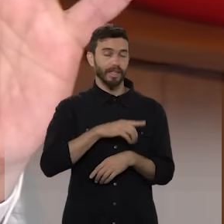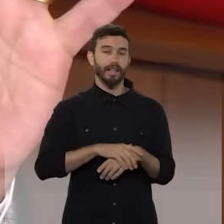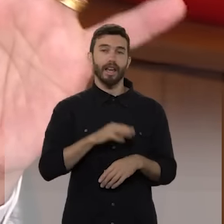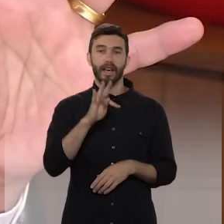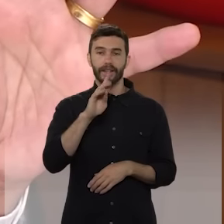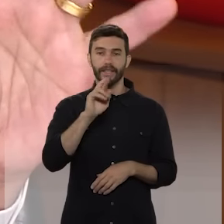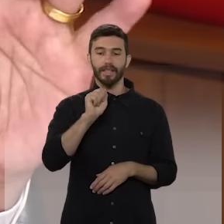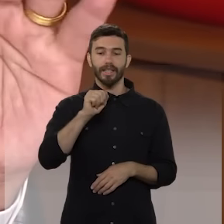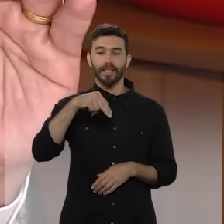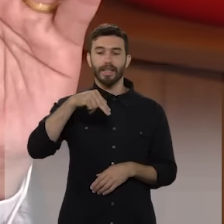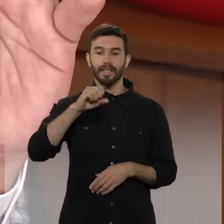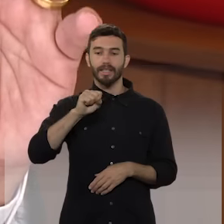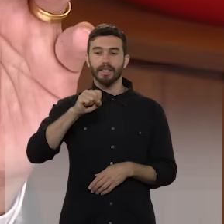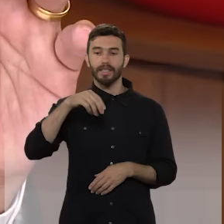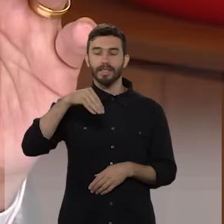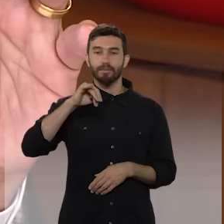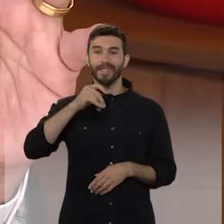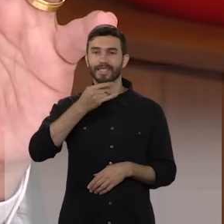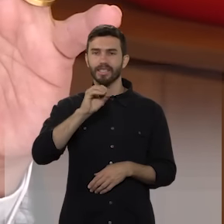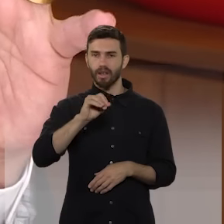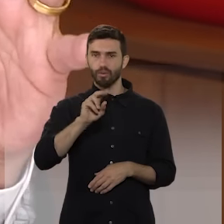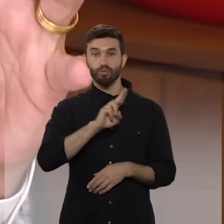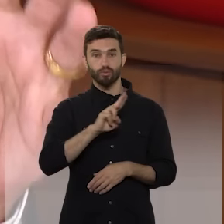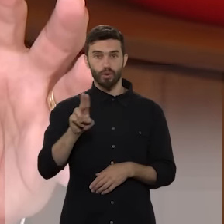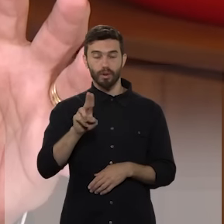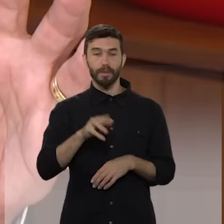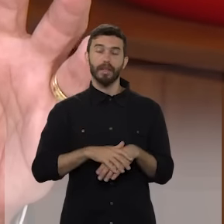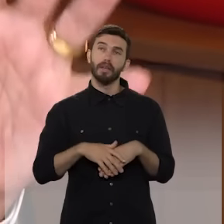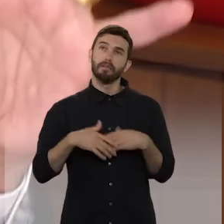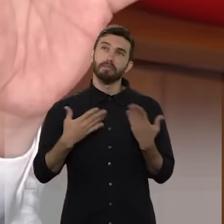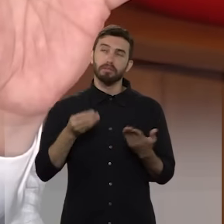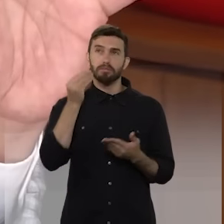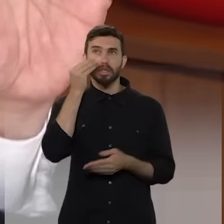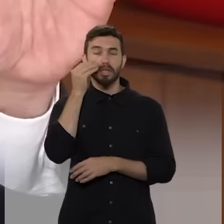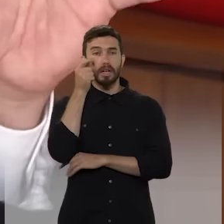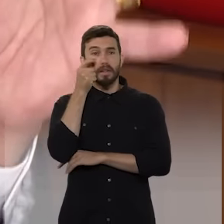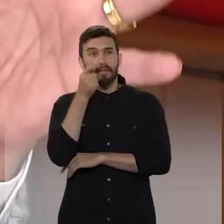Olhando, olhando... tentando uma maneira mais simples de avaliar, quando a energia é gerada